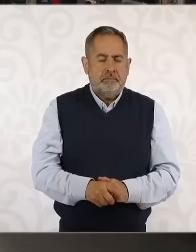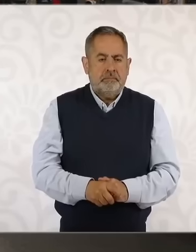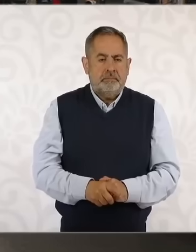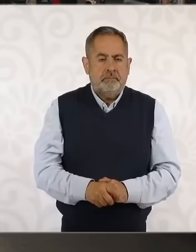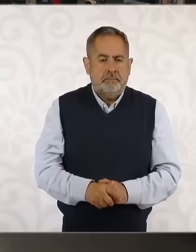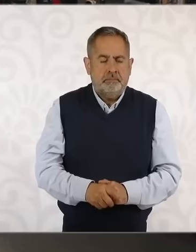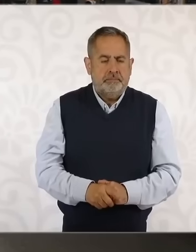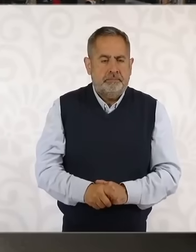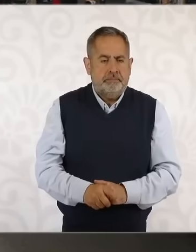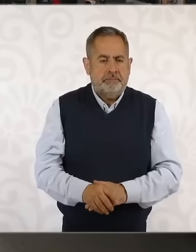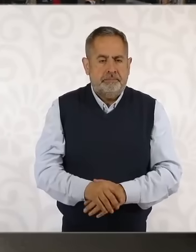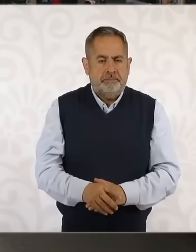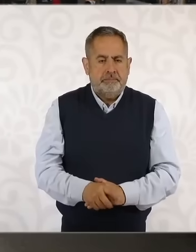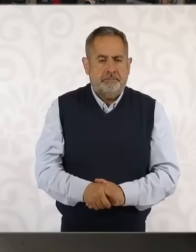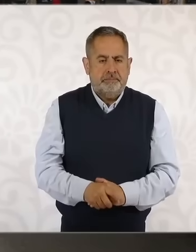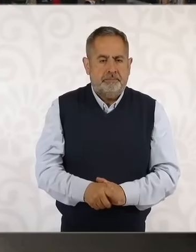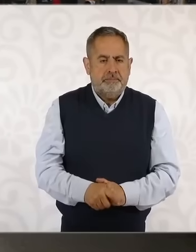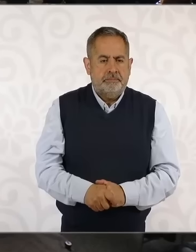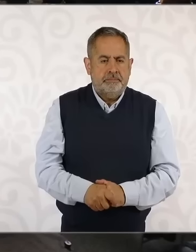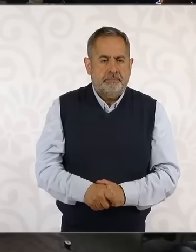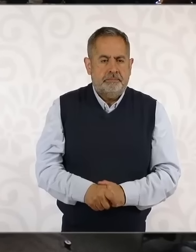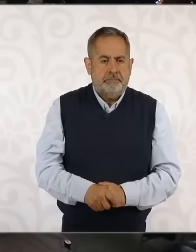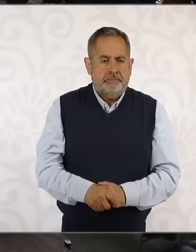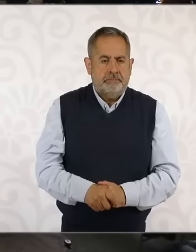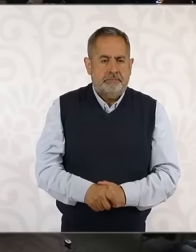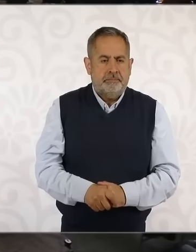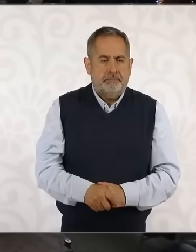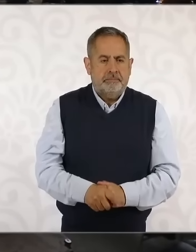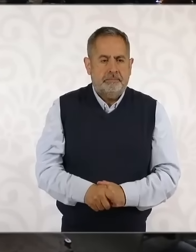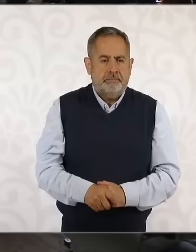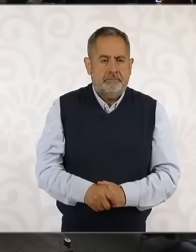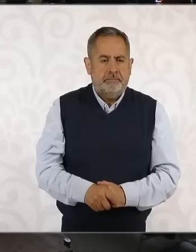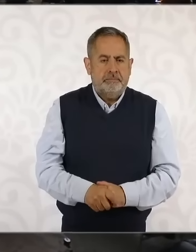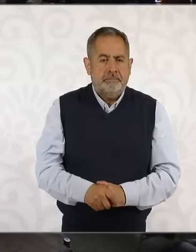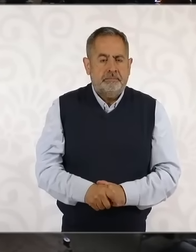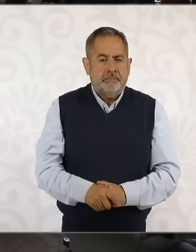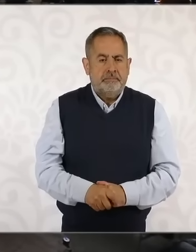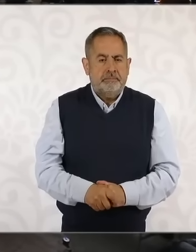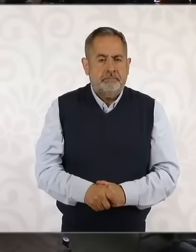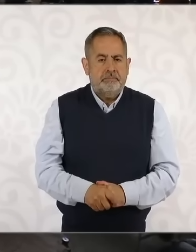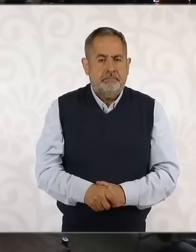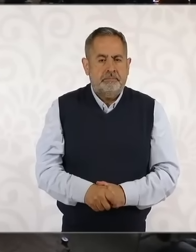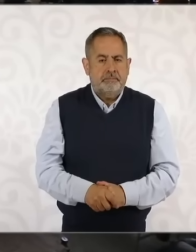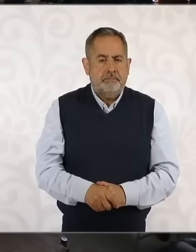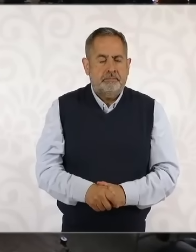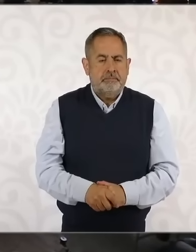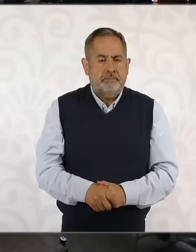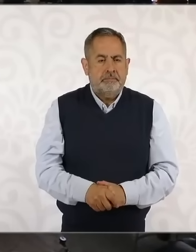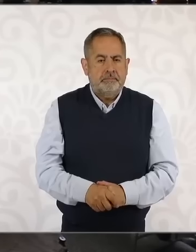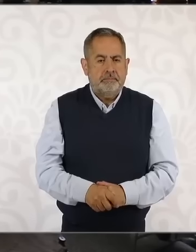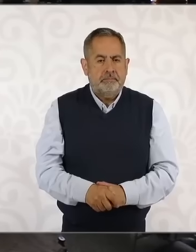[Música]